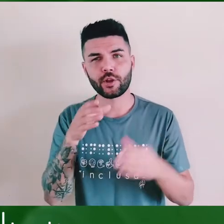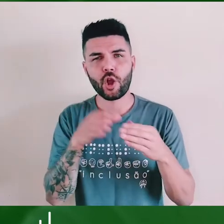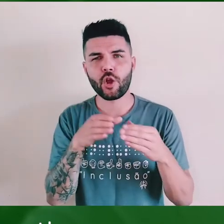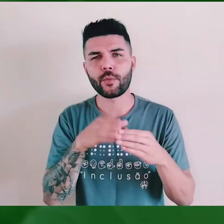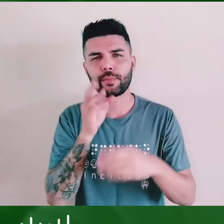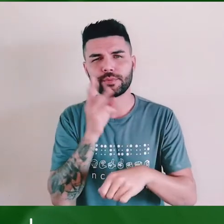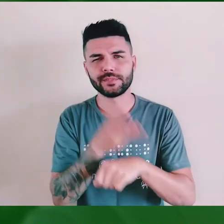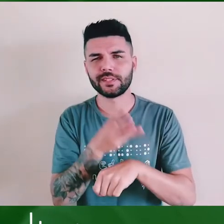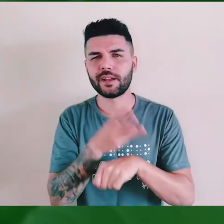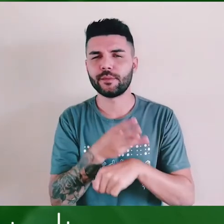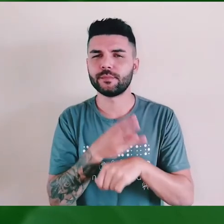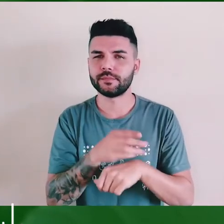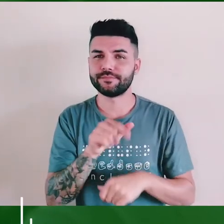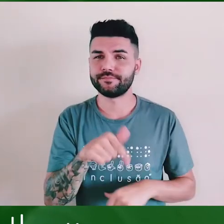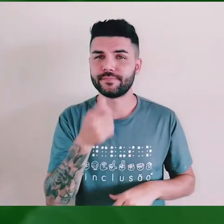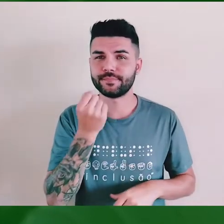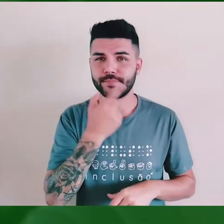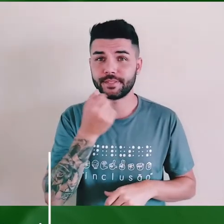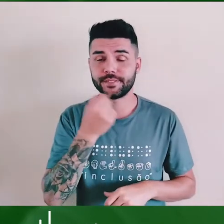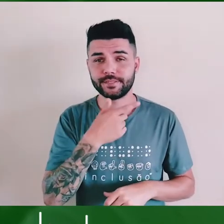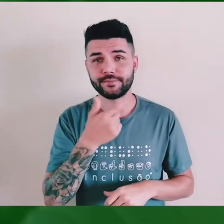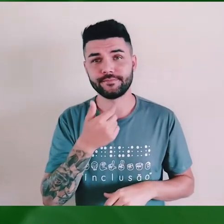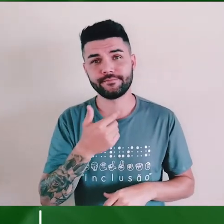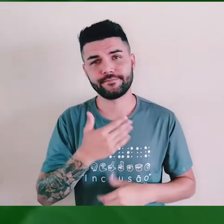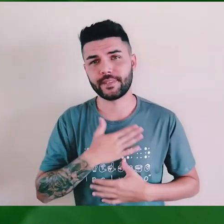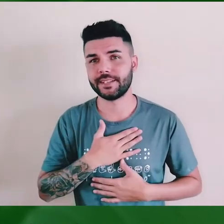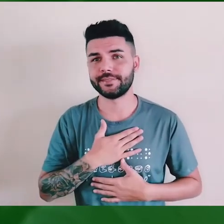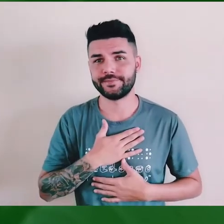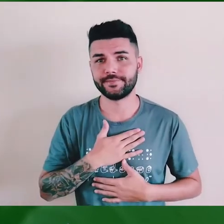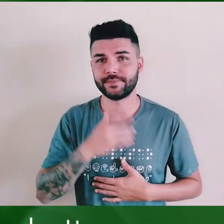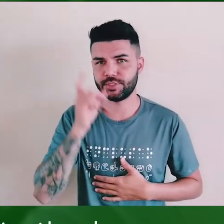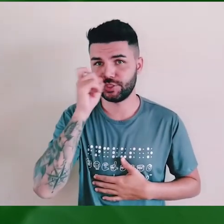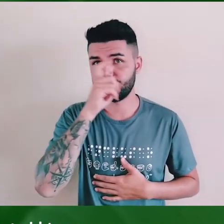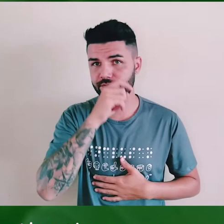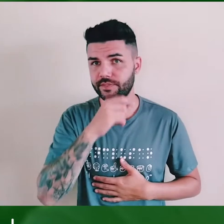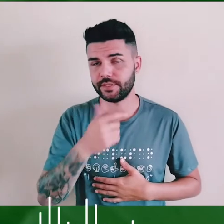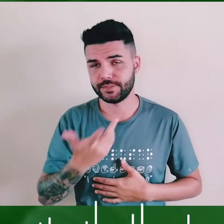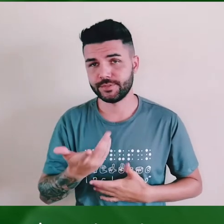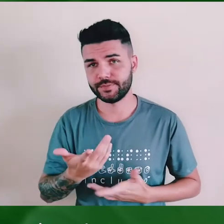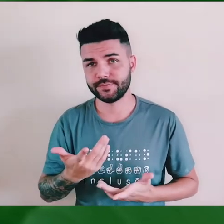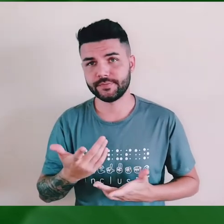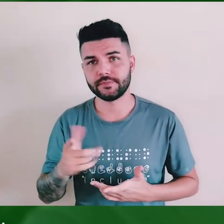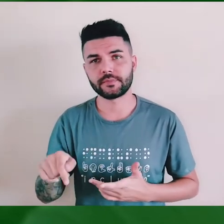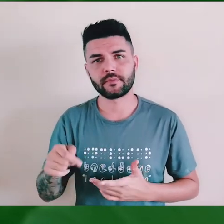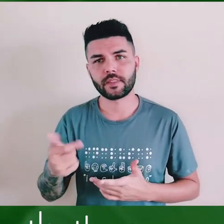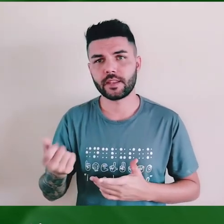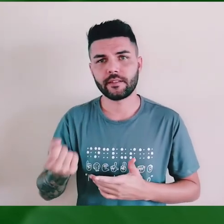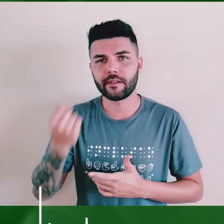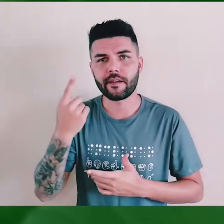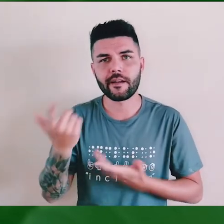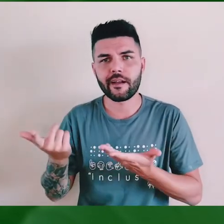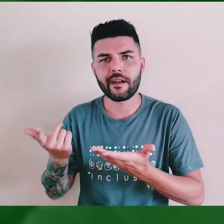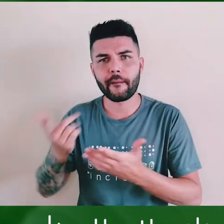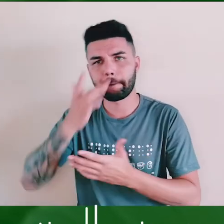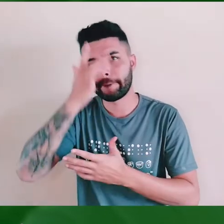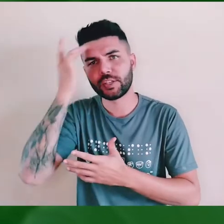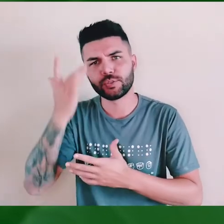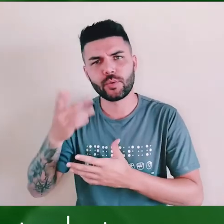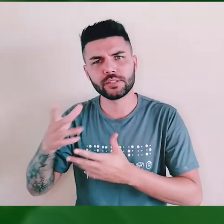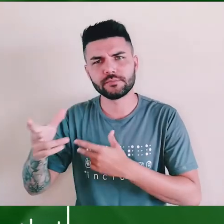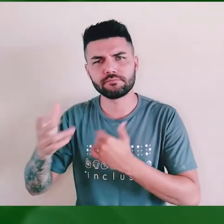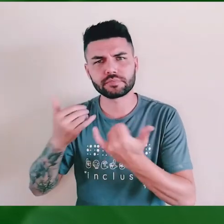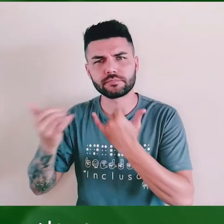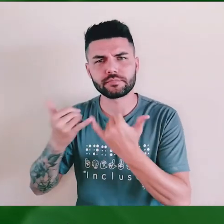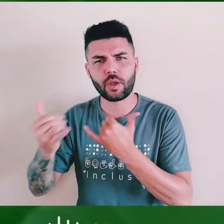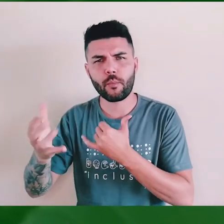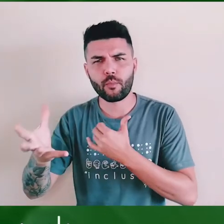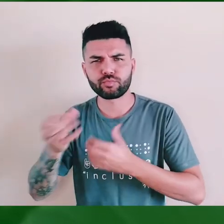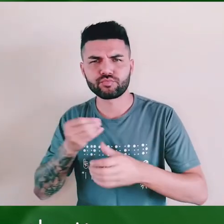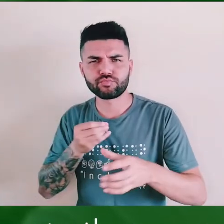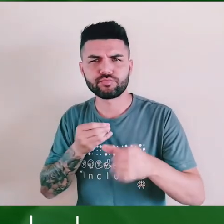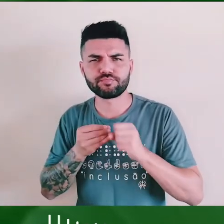correntes... meu Deus do céu, é bizarro como as pessoas caem na facilidade de disseminação